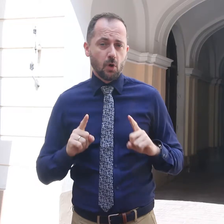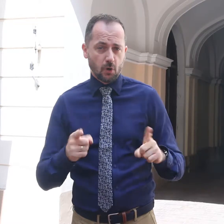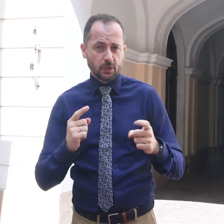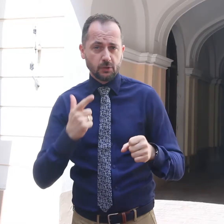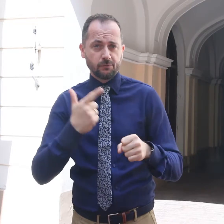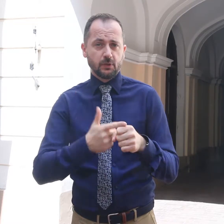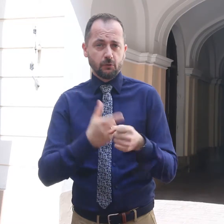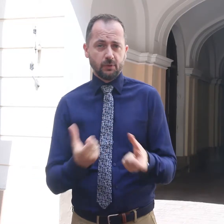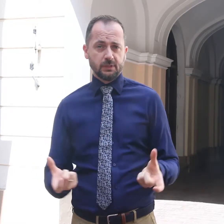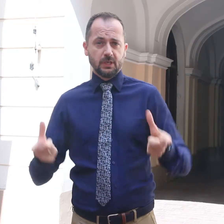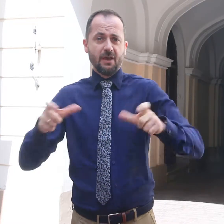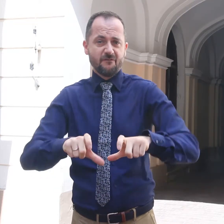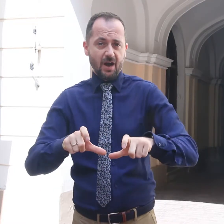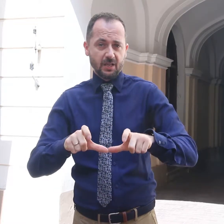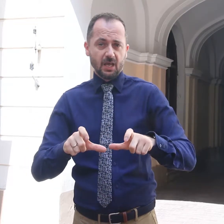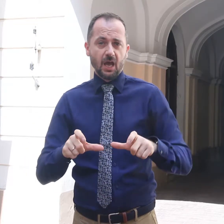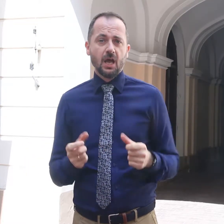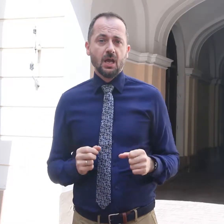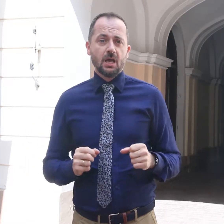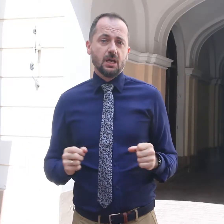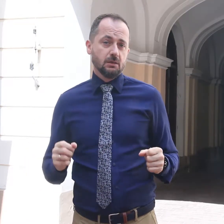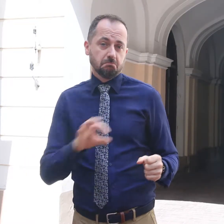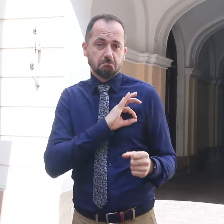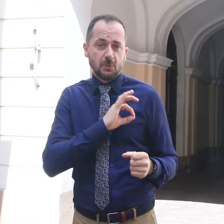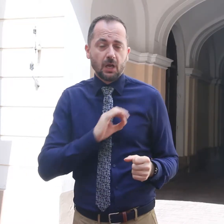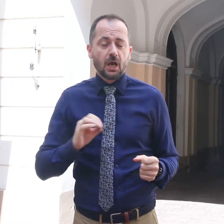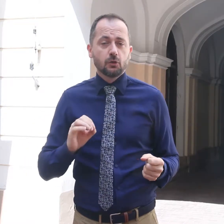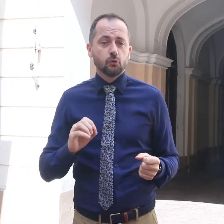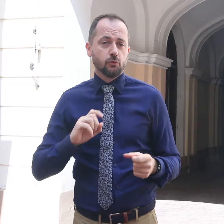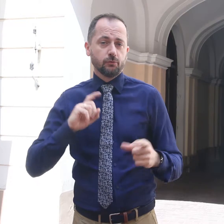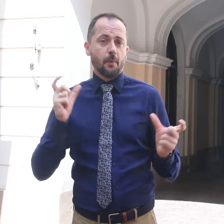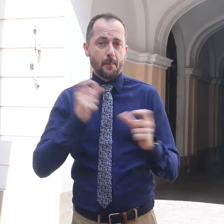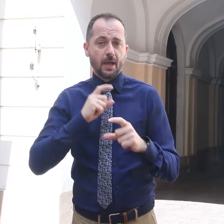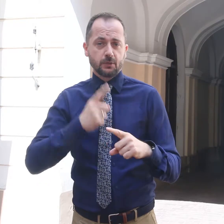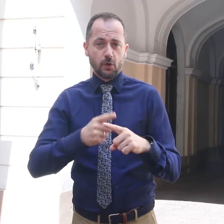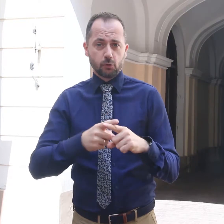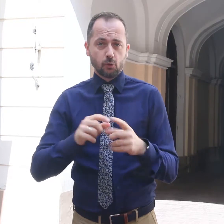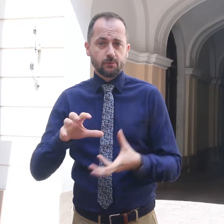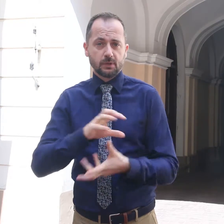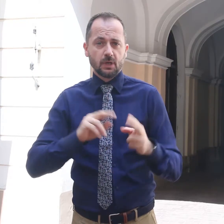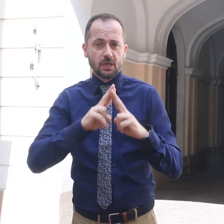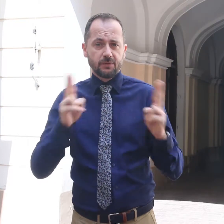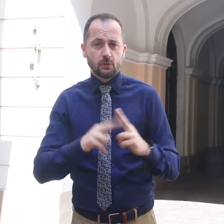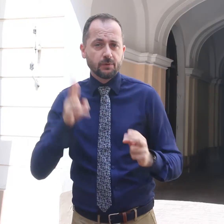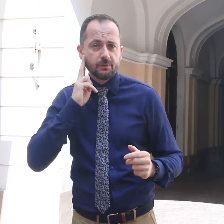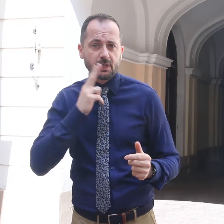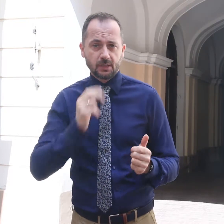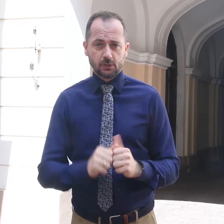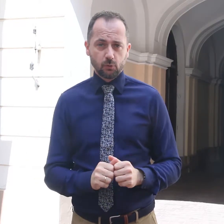odbyło się XX Walne Zgromadzenie Delegatów krajów członkowskich WFD (ŚFG).